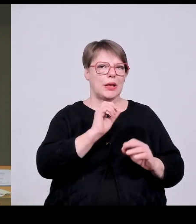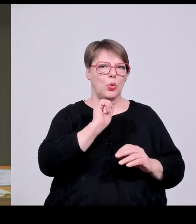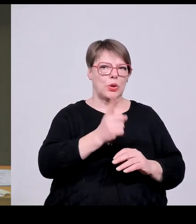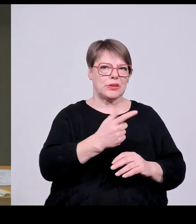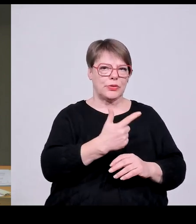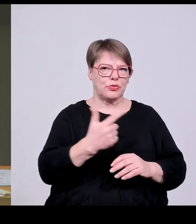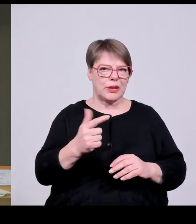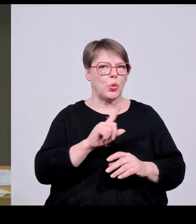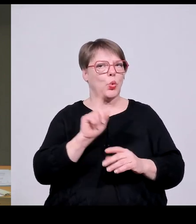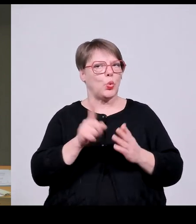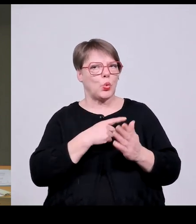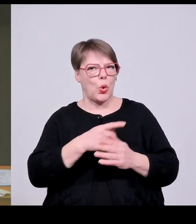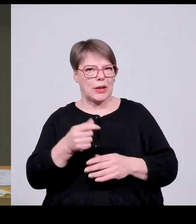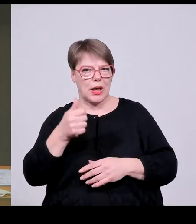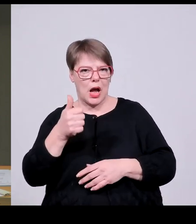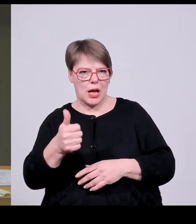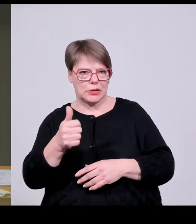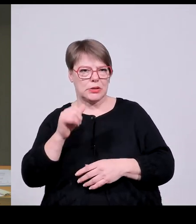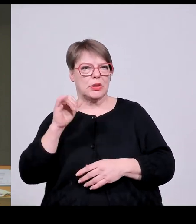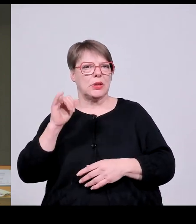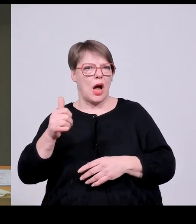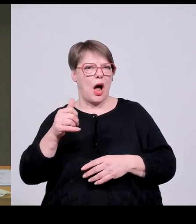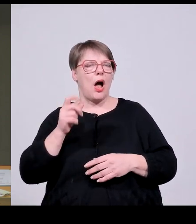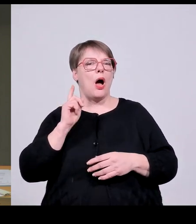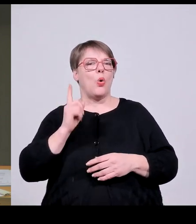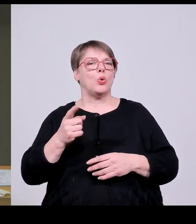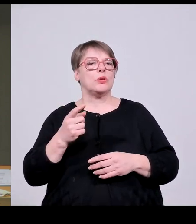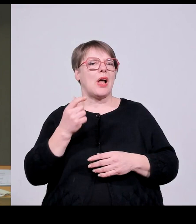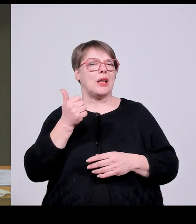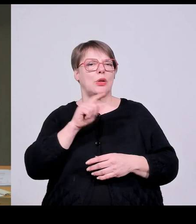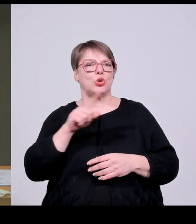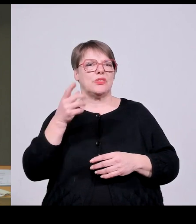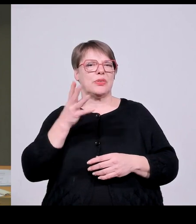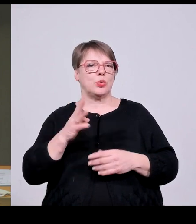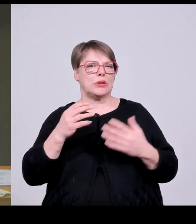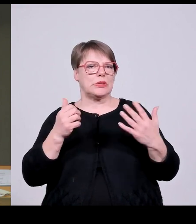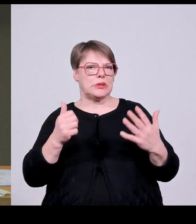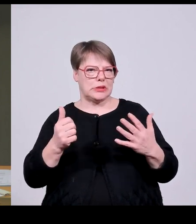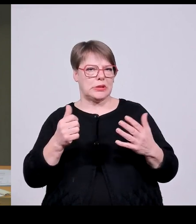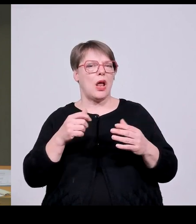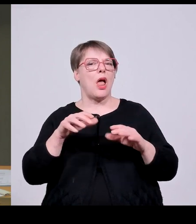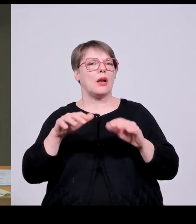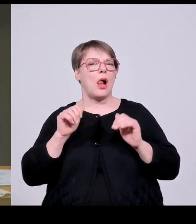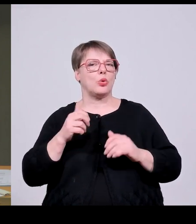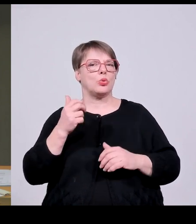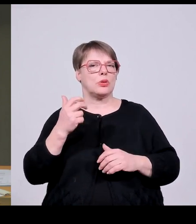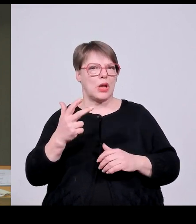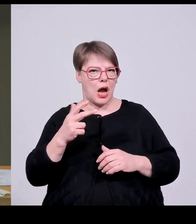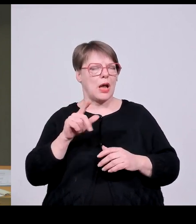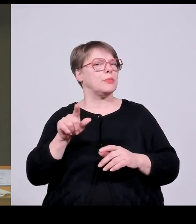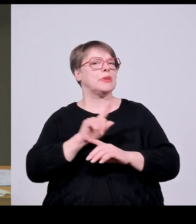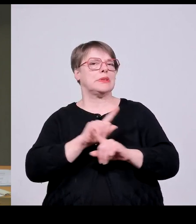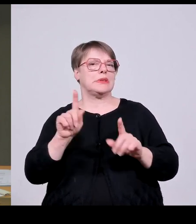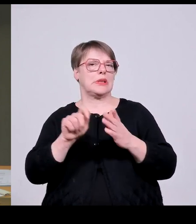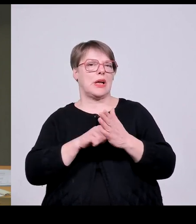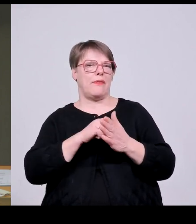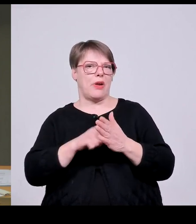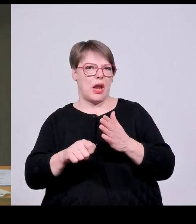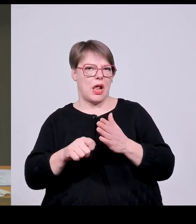Drei Jahre 11 909 Enthaltung eine damit nicht gewählt, weil des Richterwahlausschusses